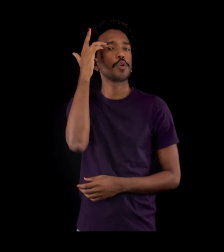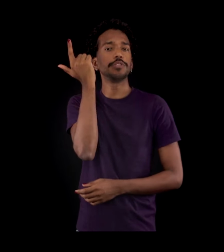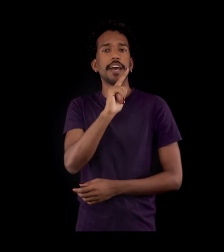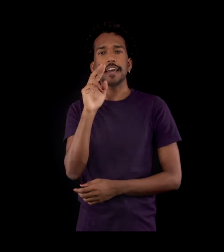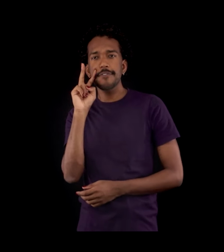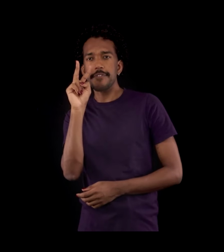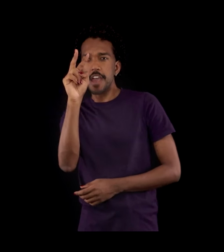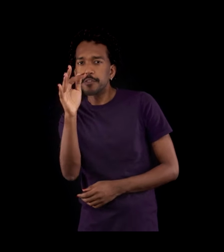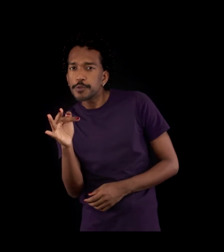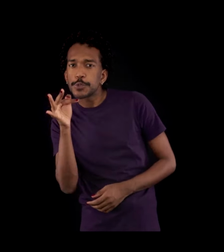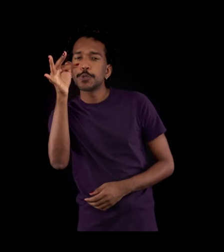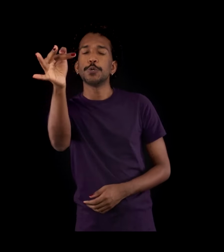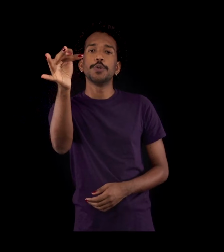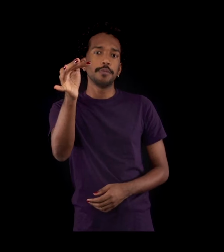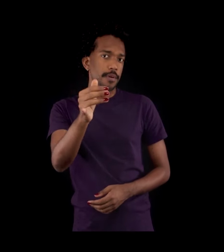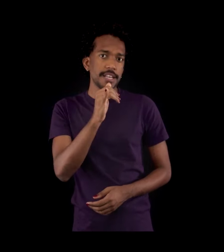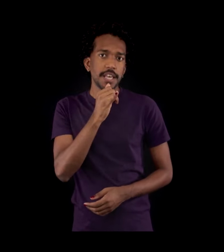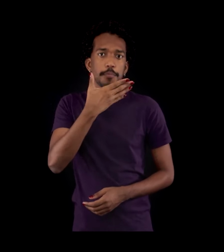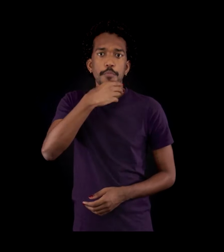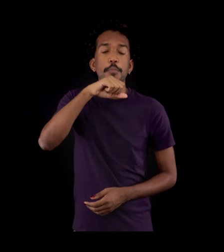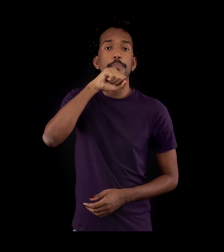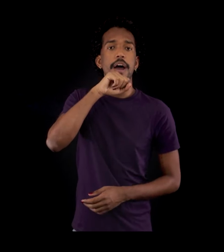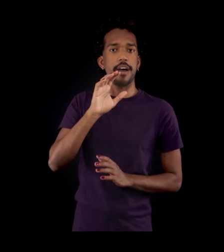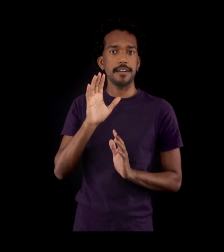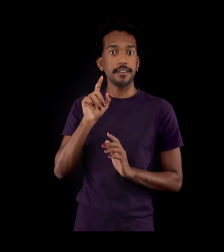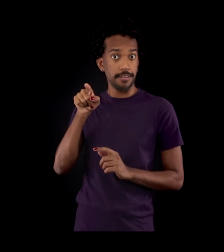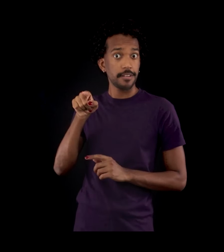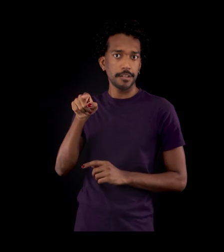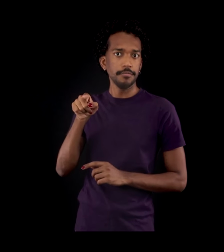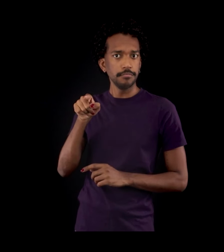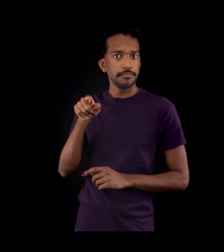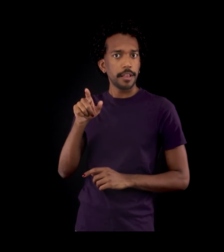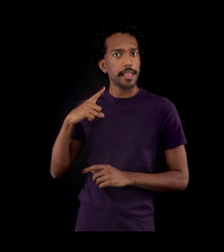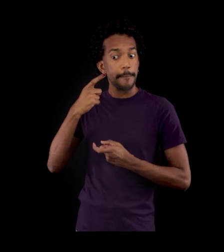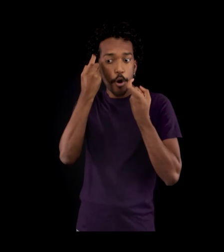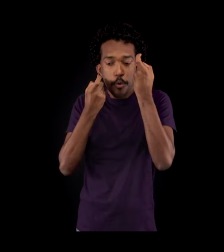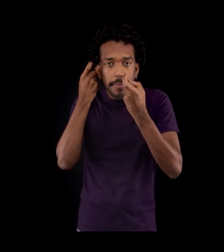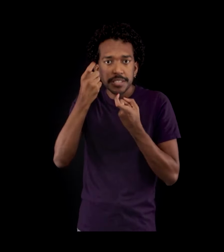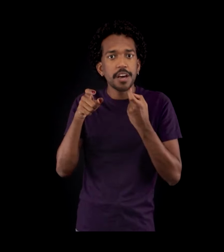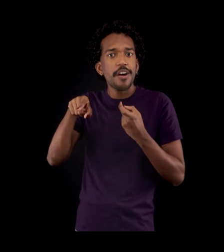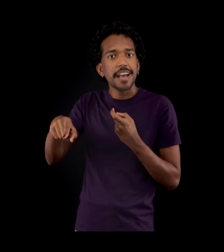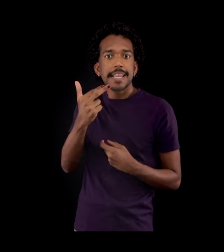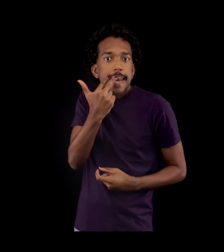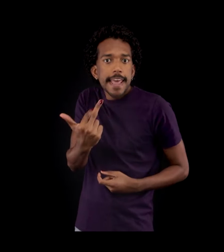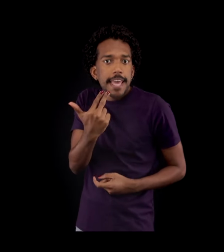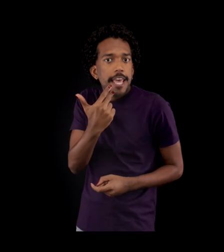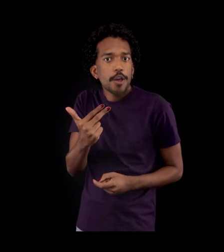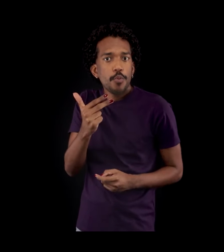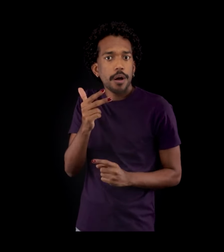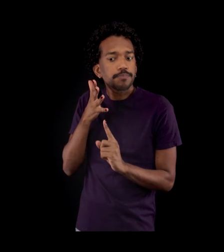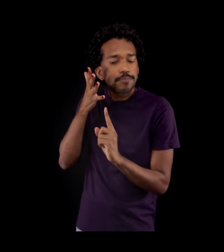São pessoas que veem adiante. Por isso meu pai tinha preocupação que o idioma falado